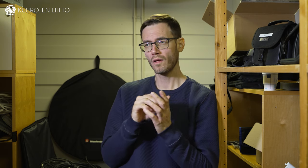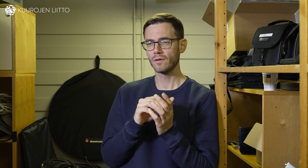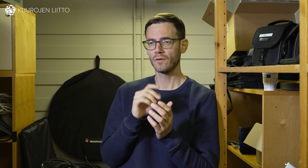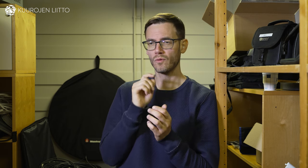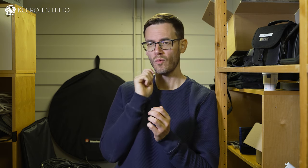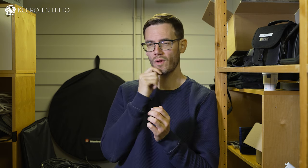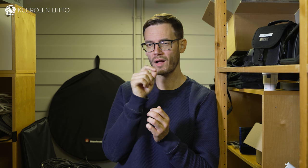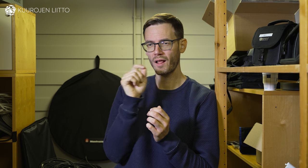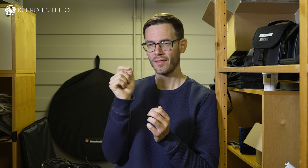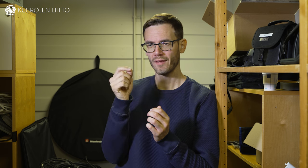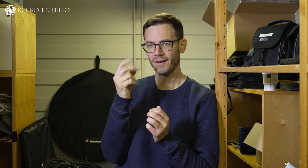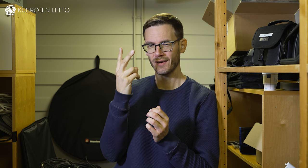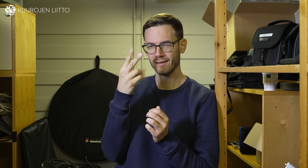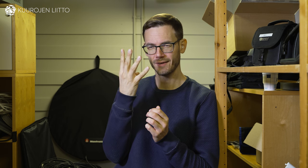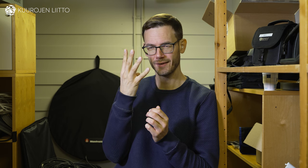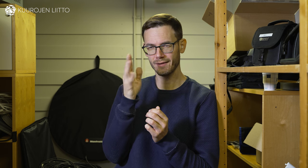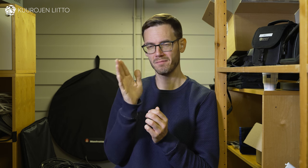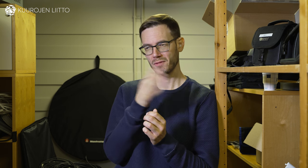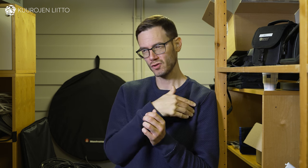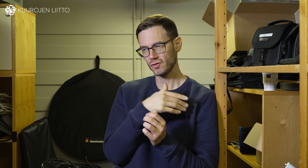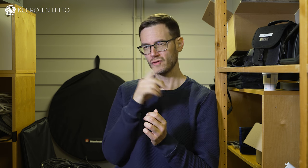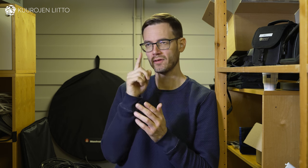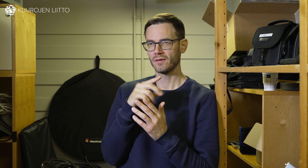Mutta jos siitä lasketaan joulukalenterivideot, eli 24 videota pois, niin -